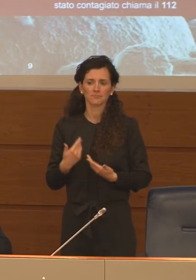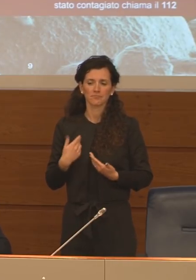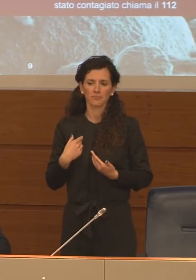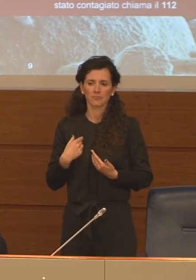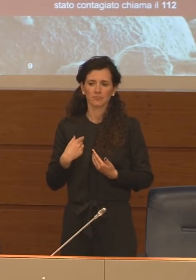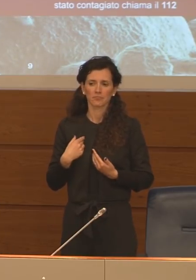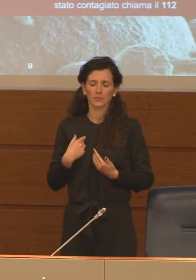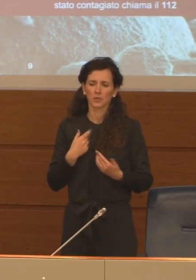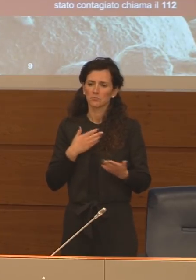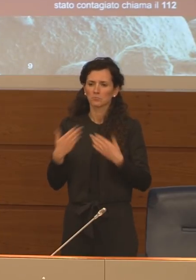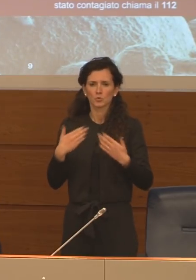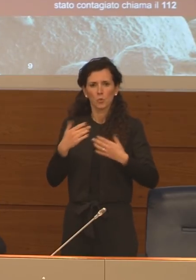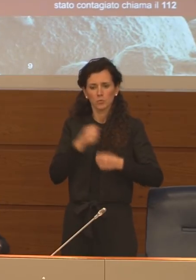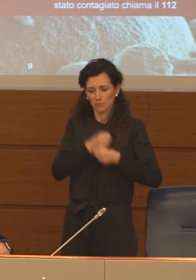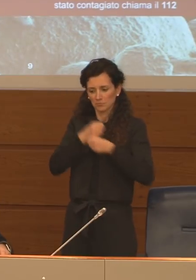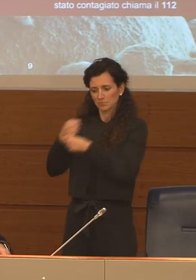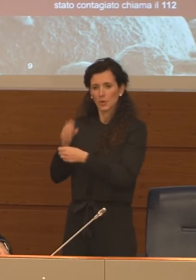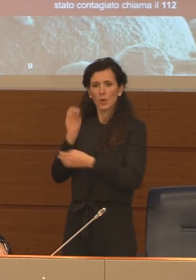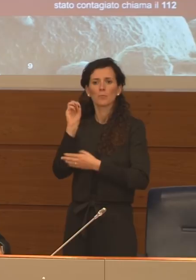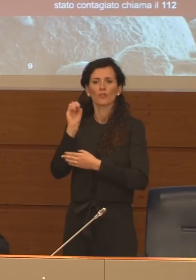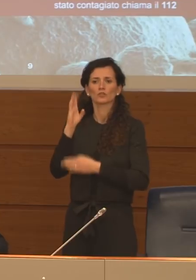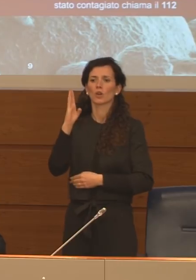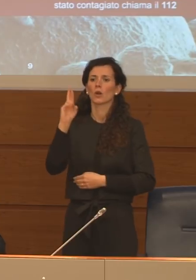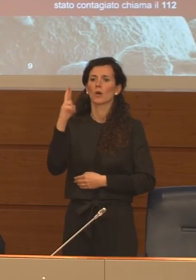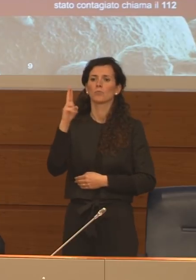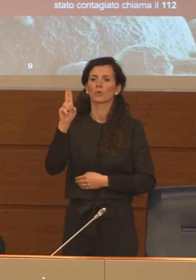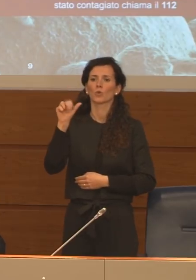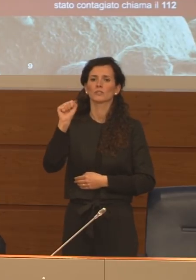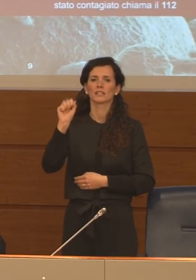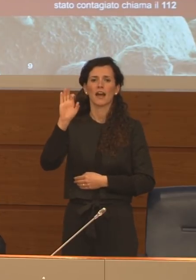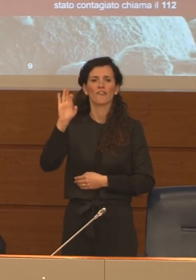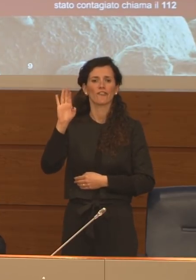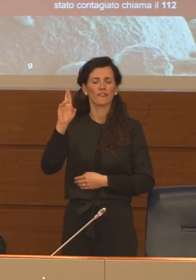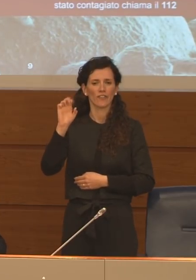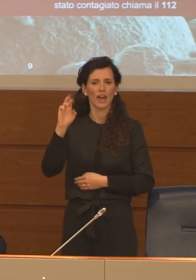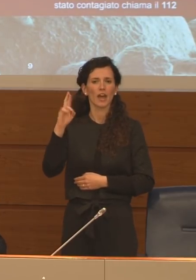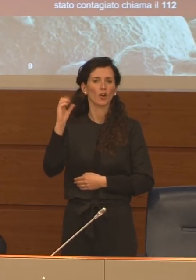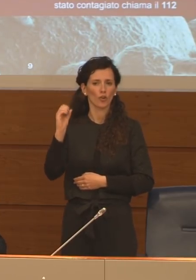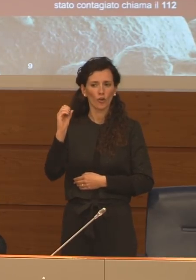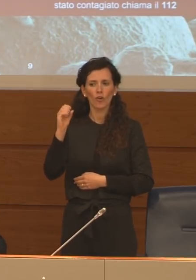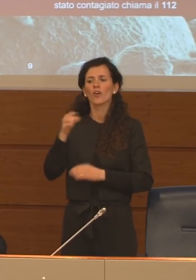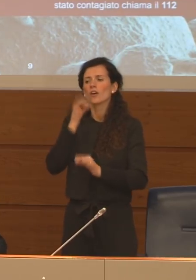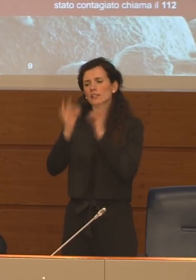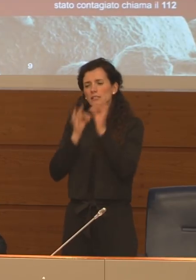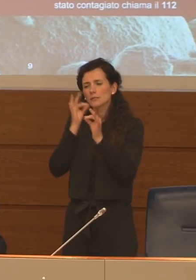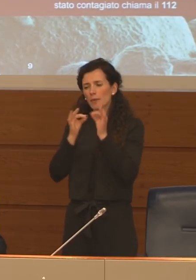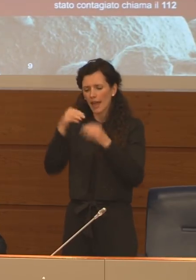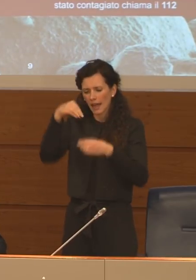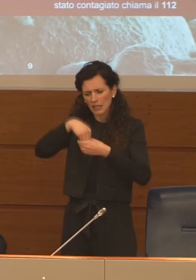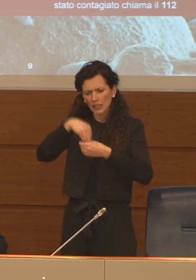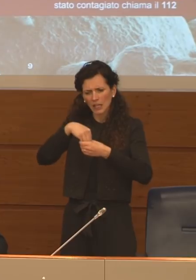al professor Brusaferro per spiegarci il contenuto di questa ordinanza,